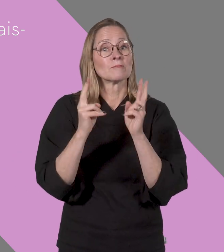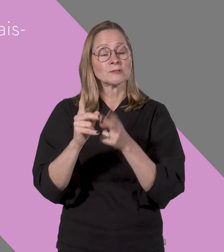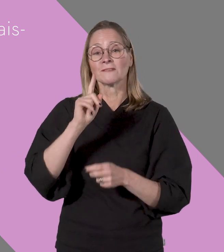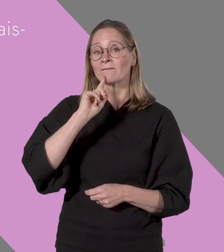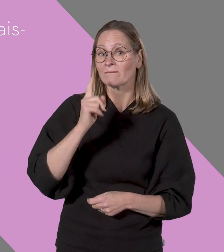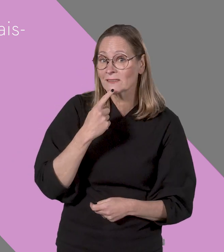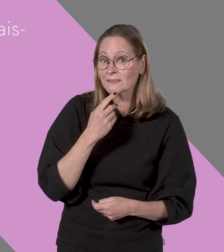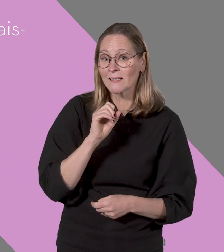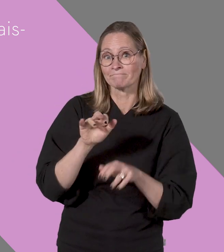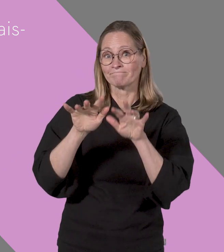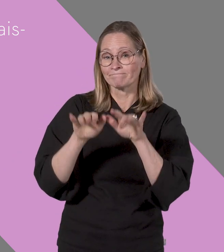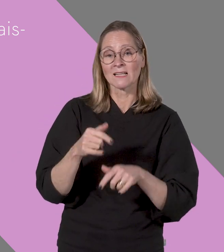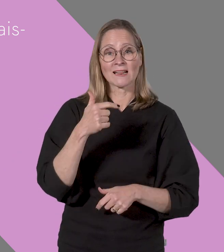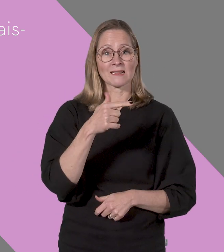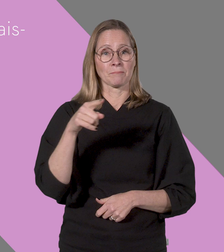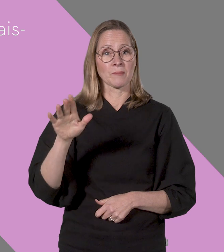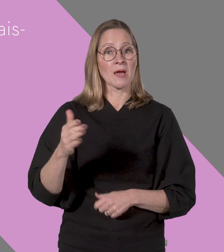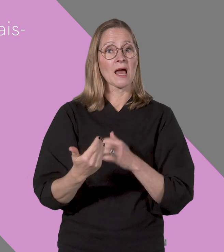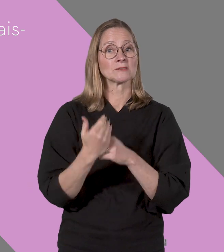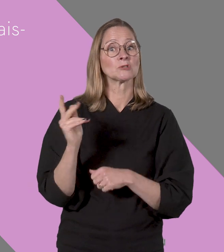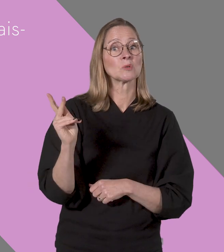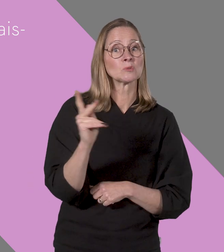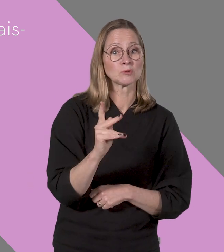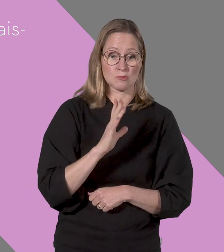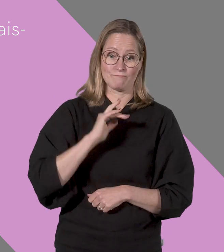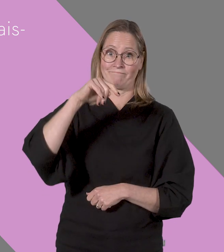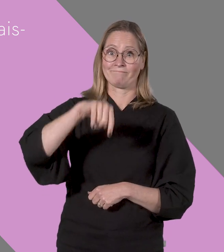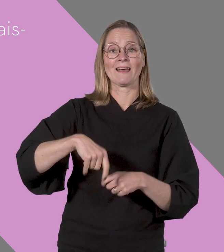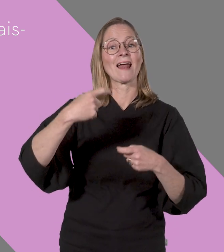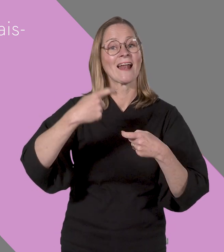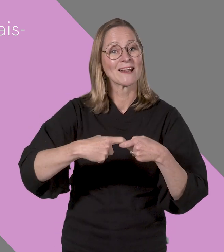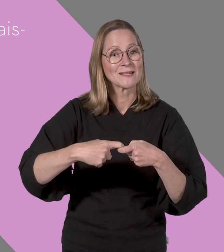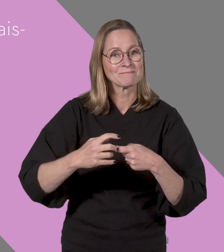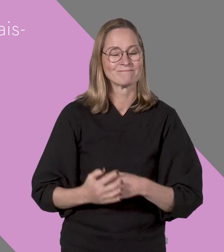sekä vastaamaan TPP:n asiakaskyselyyn oheisen linkin kautta.